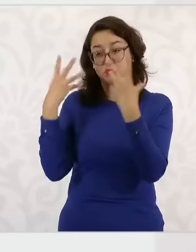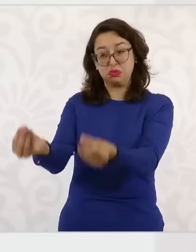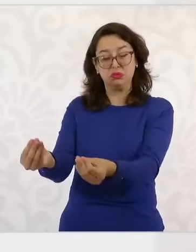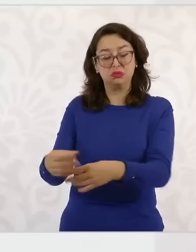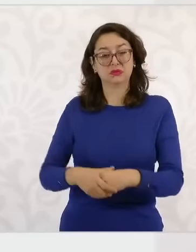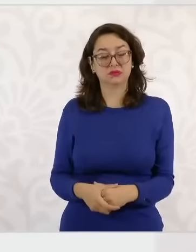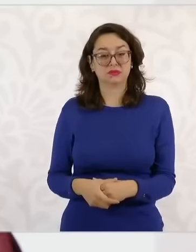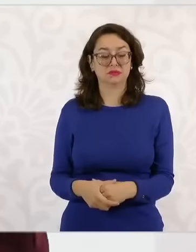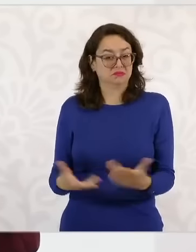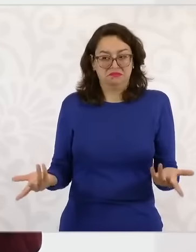Digamos que murió, entre otras.